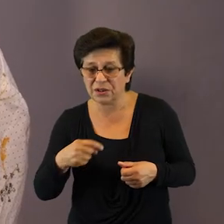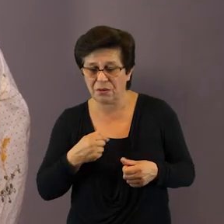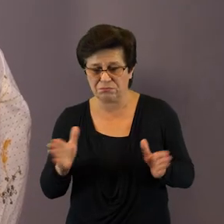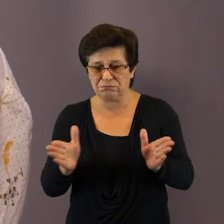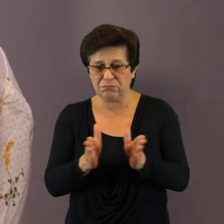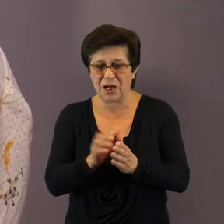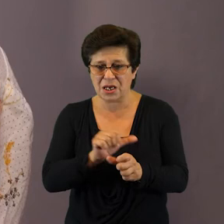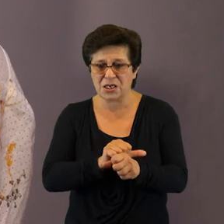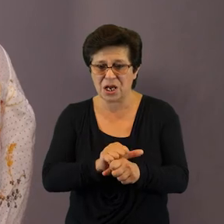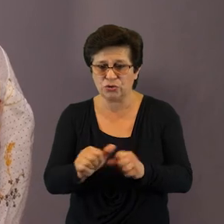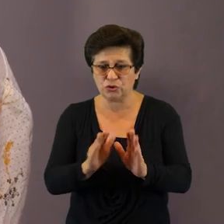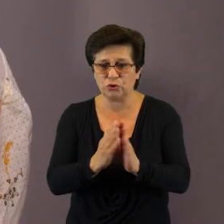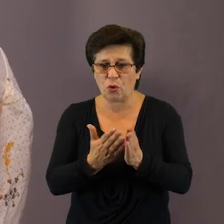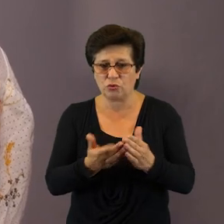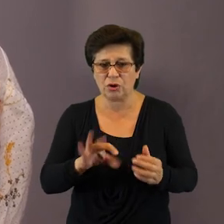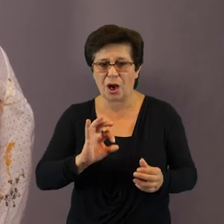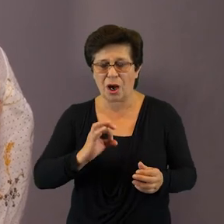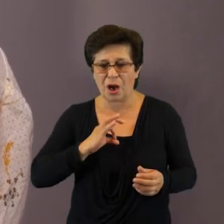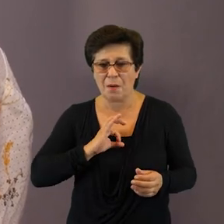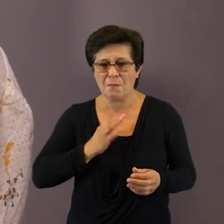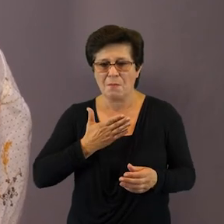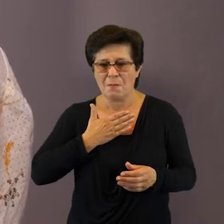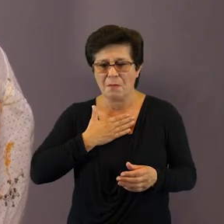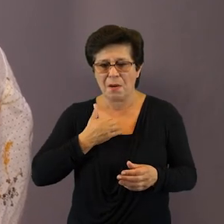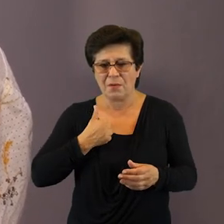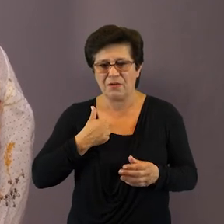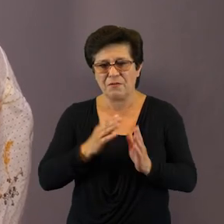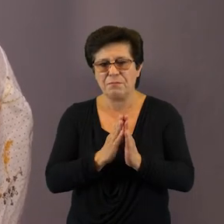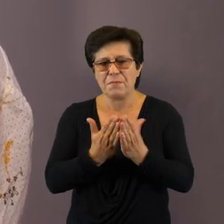Ta książka znajduje się w bibliotece... Znaczy, "W oparach absurdu". "W oparach absurdu", tak.